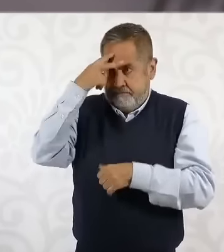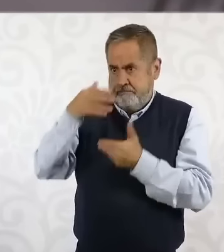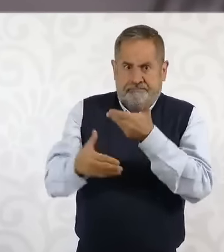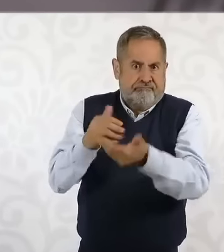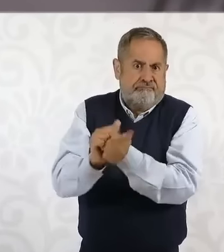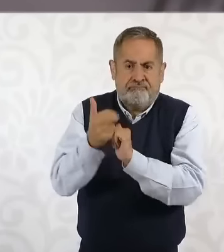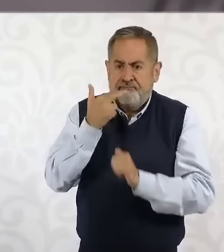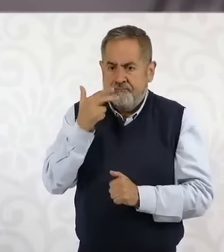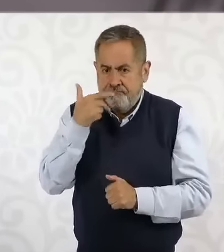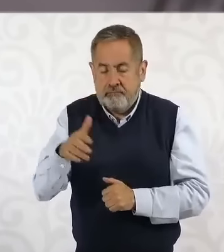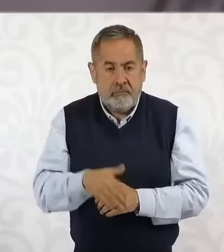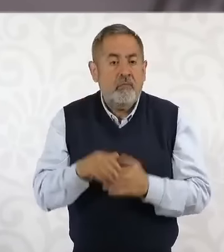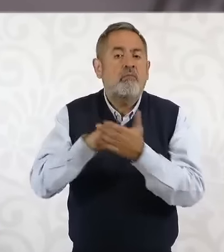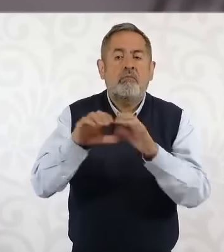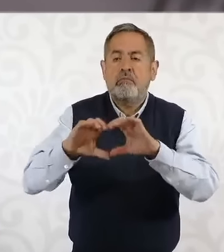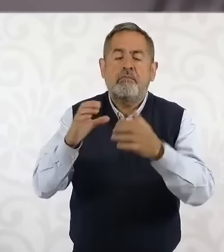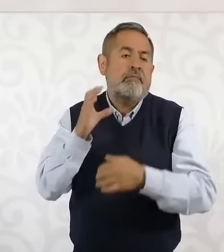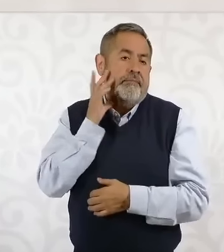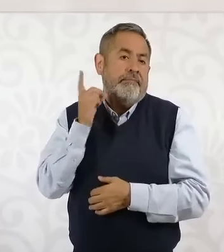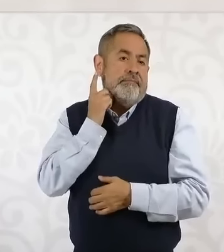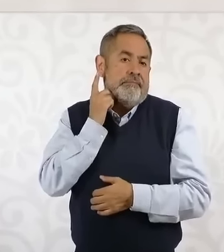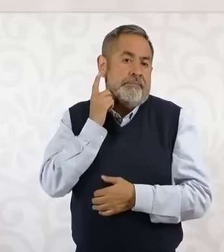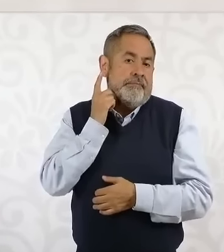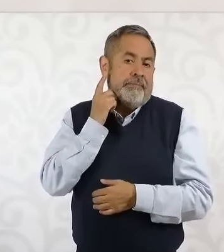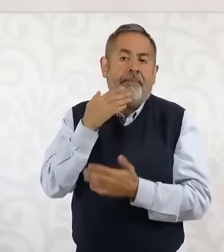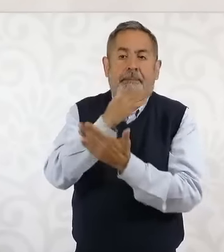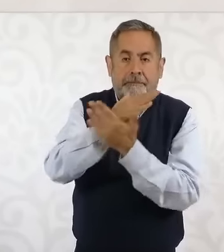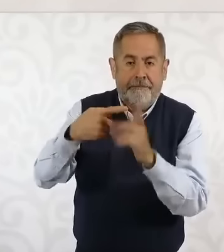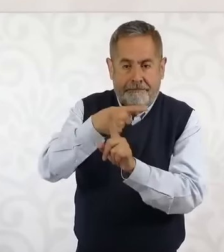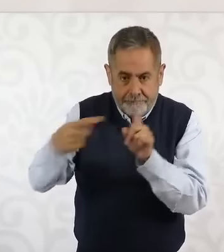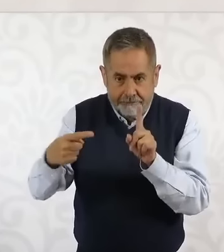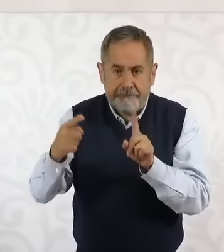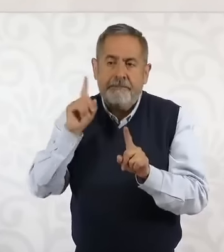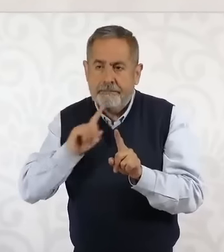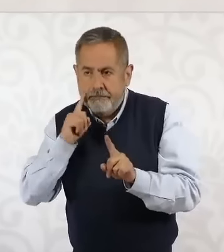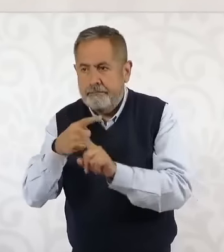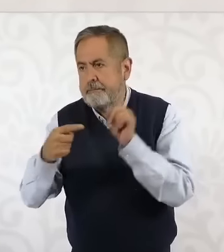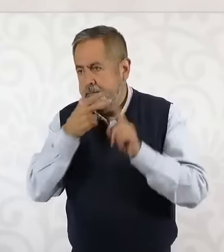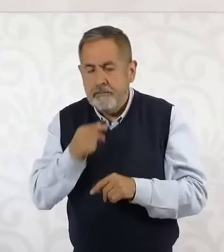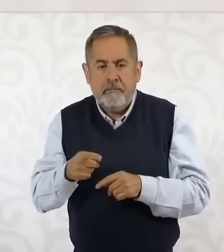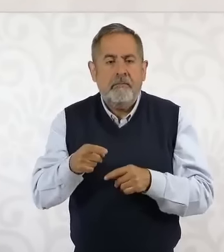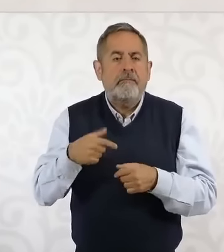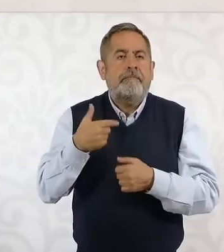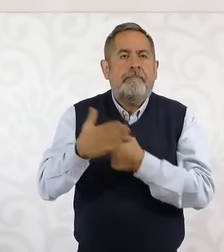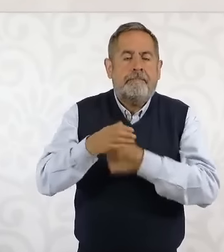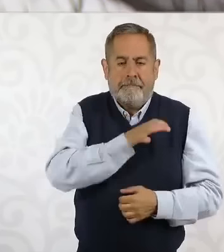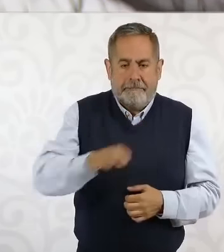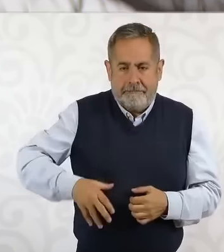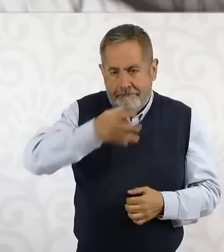La mitad de los congresos son mujeres, la mitad de las candidaturas a gobernadoras son mujeres,